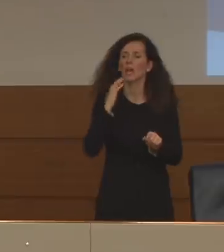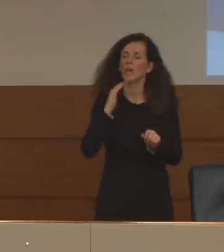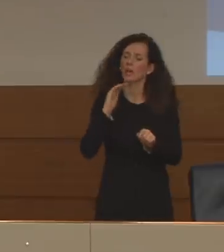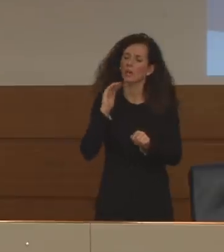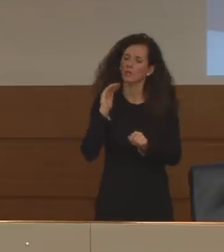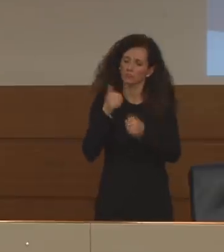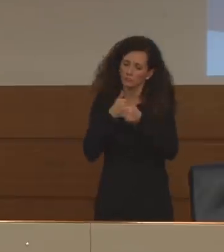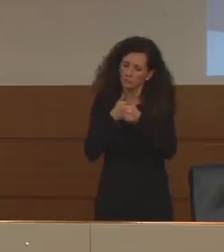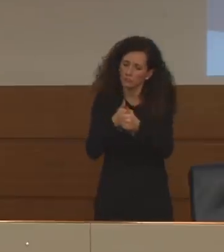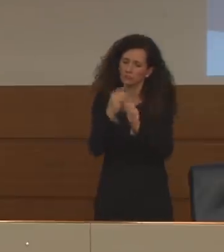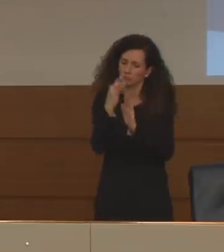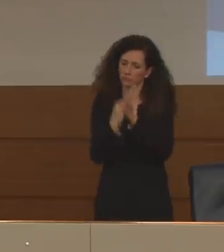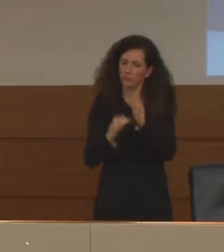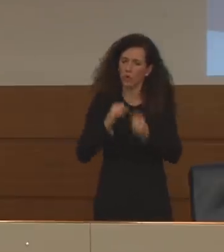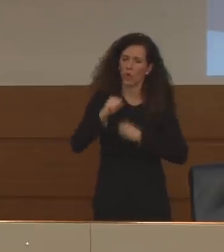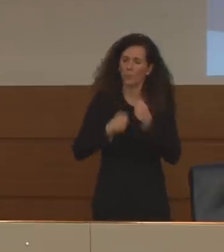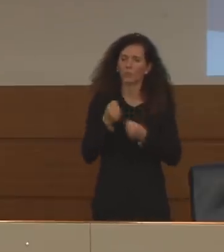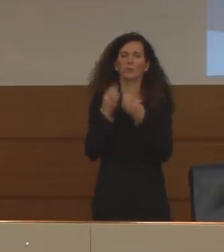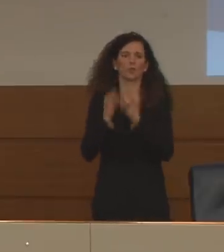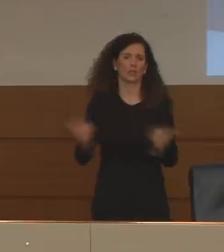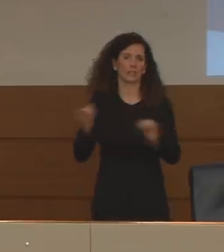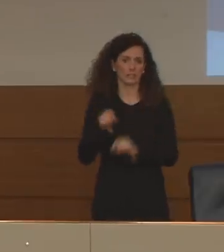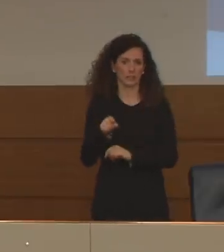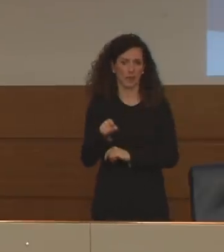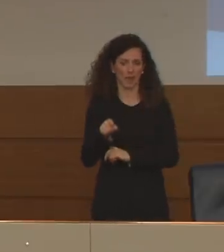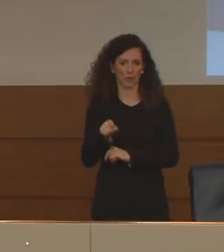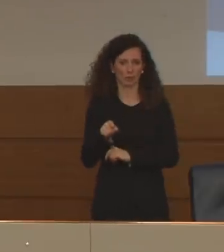guida comportamentali anche per quanto riguarda i protocolli